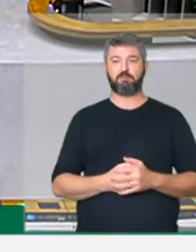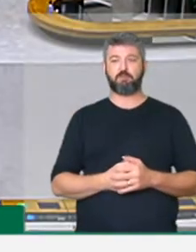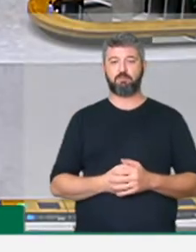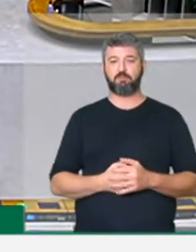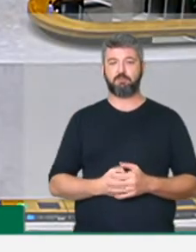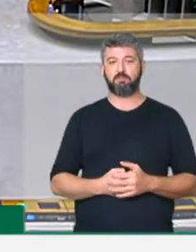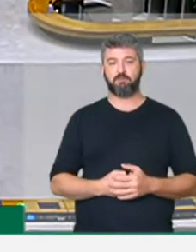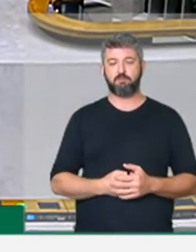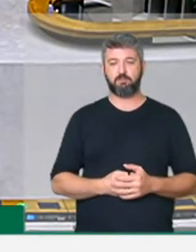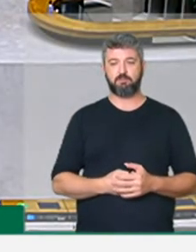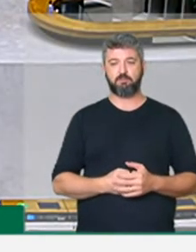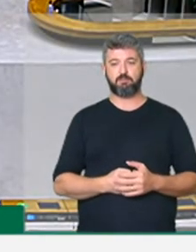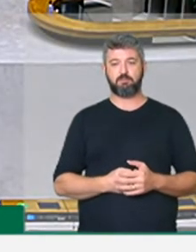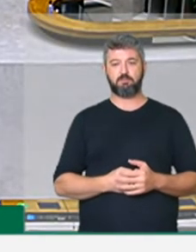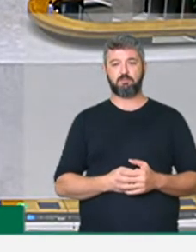MINUTO PARA QUE EU POSSA EXPLICAR. O DEBATE FOI EM